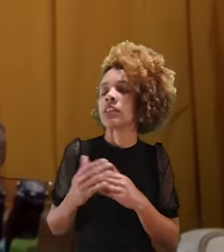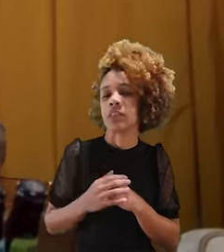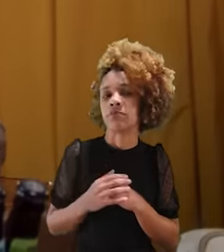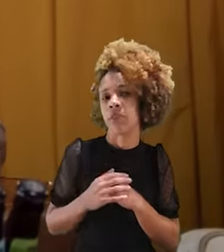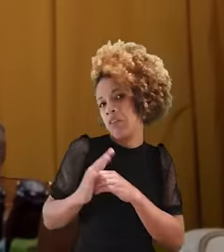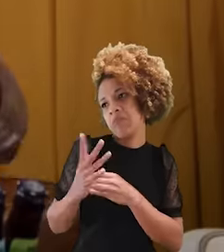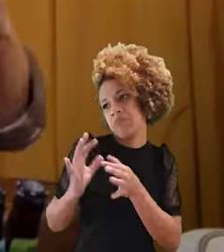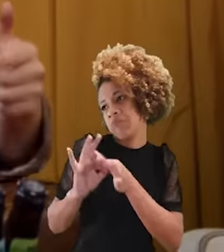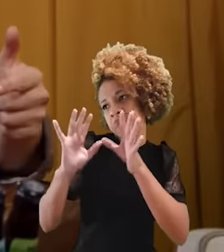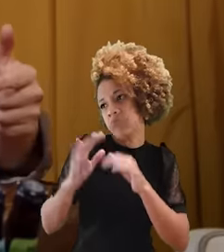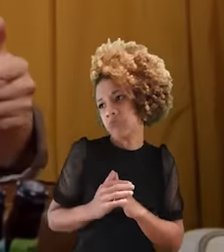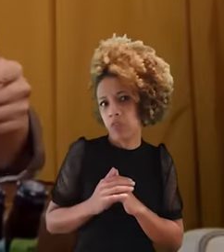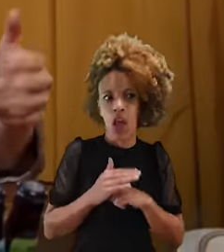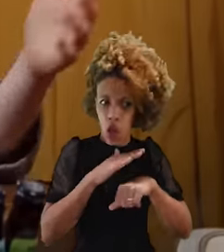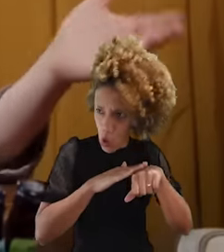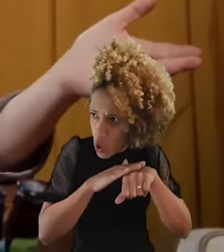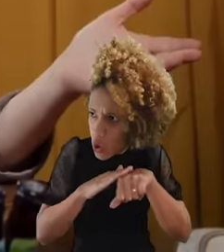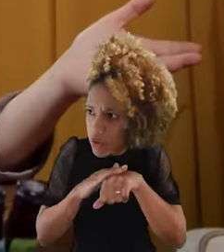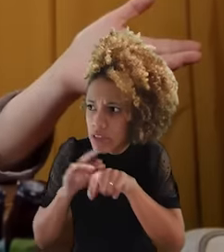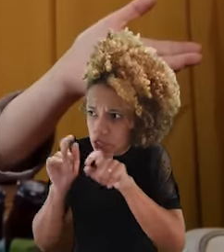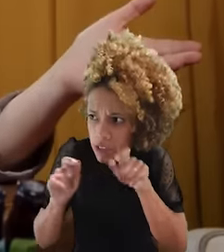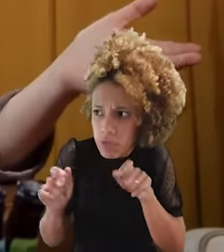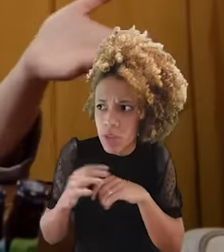acontecer e eu conversei com essas pessoas falei vocês não reconhecem o personagem esse homem tá